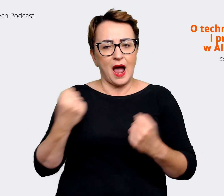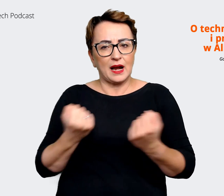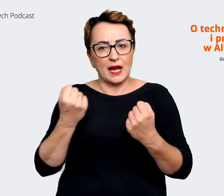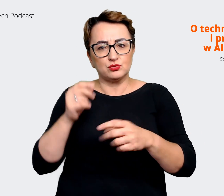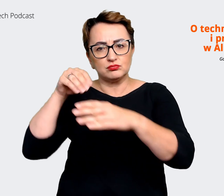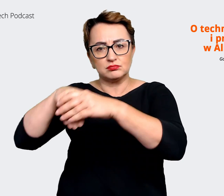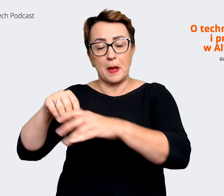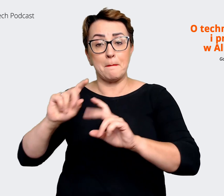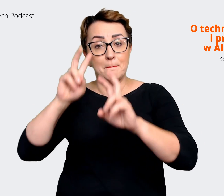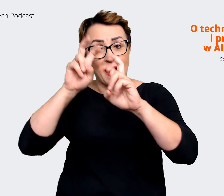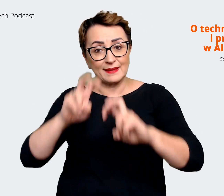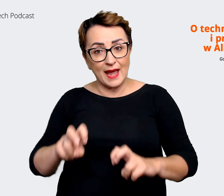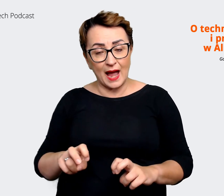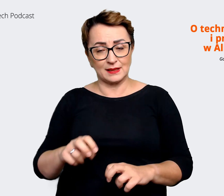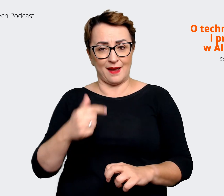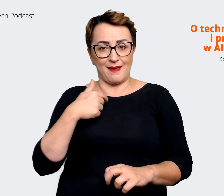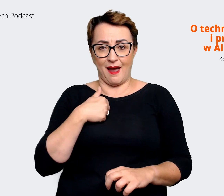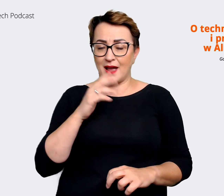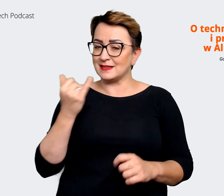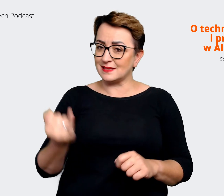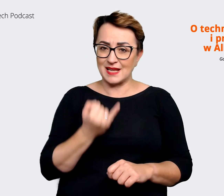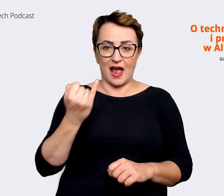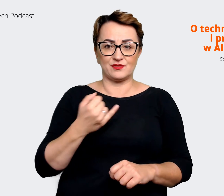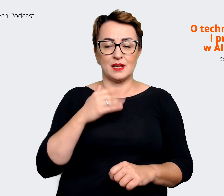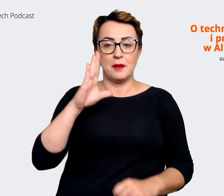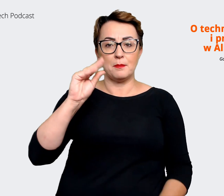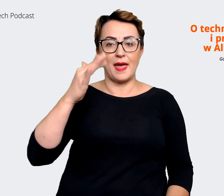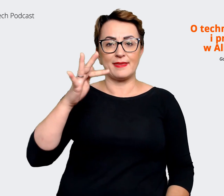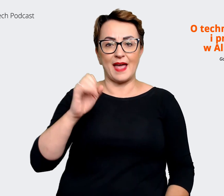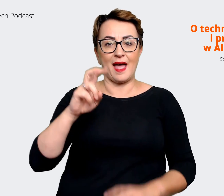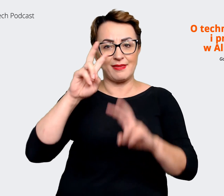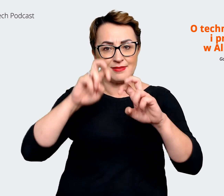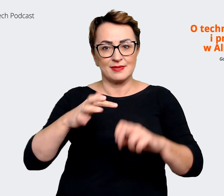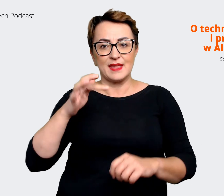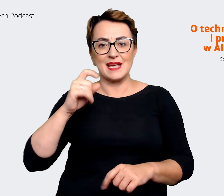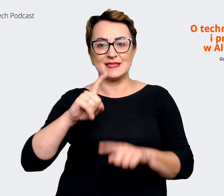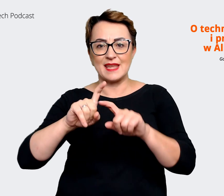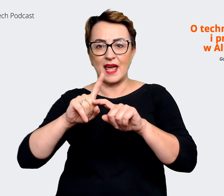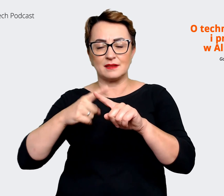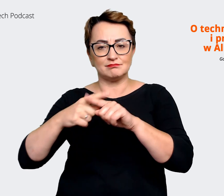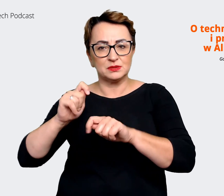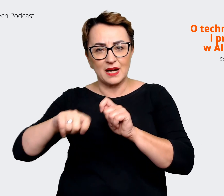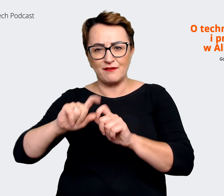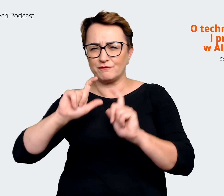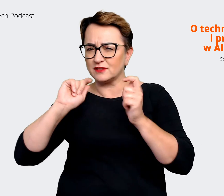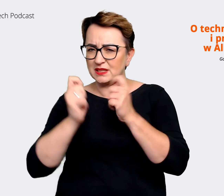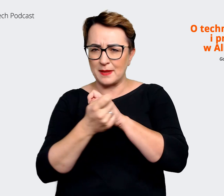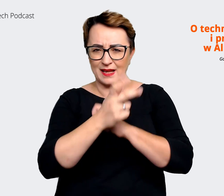Jestem niemal zawsze beta testerem każdej zmiany, każdej funkcjonalności. Bardzo często rozmawiamy